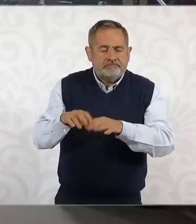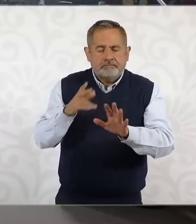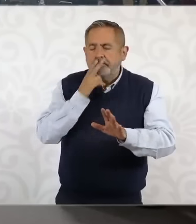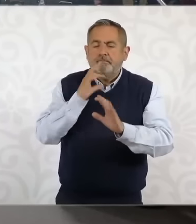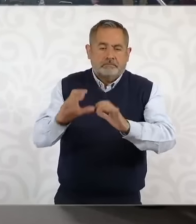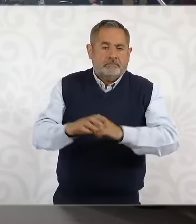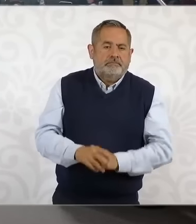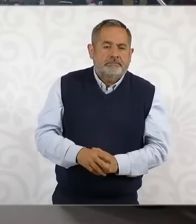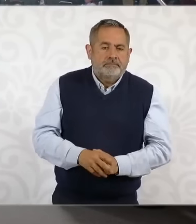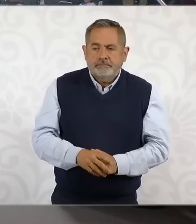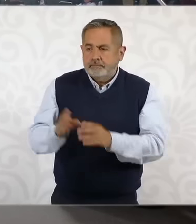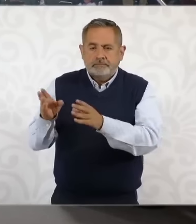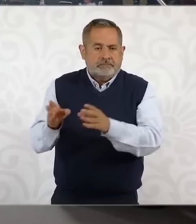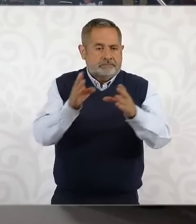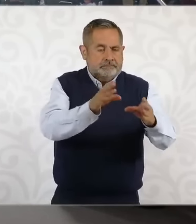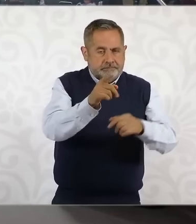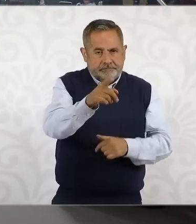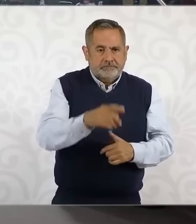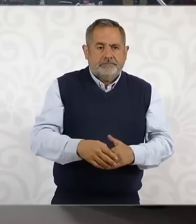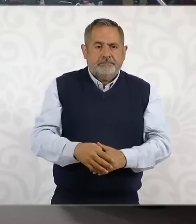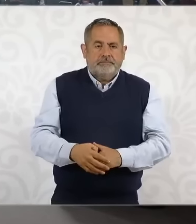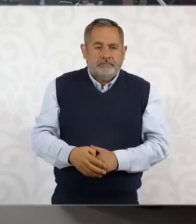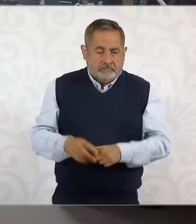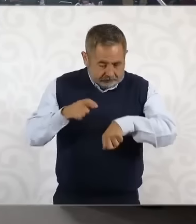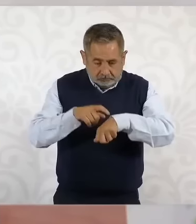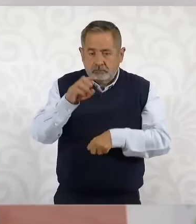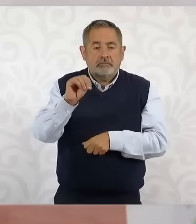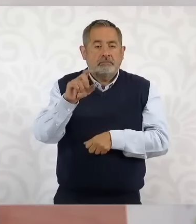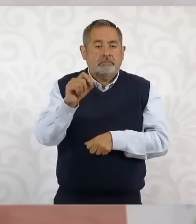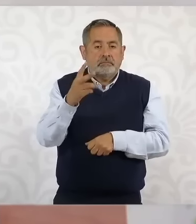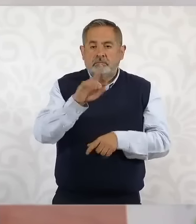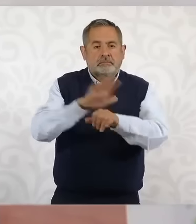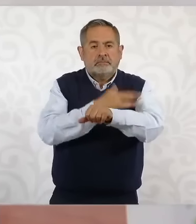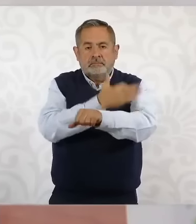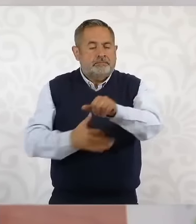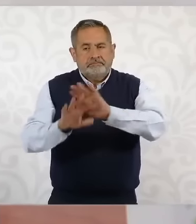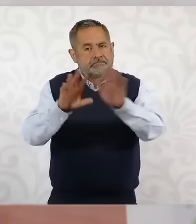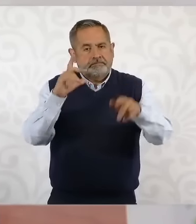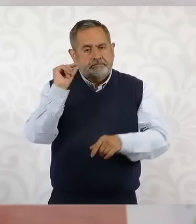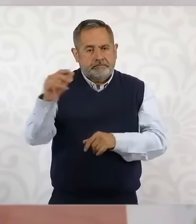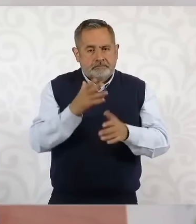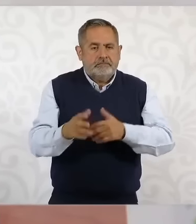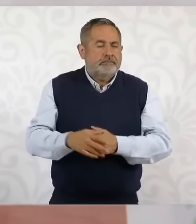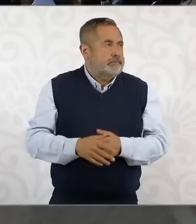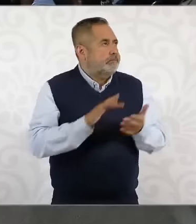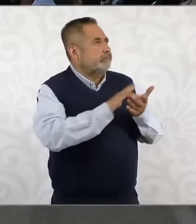Bueno, vamos de este lado. Ah, ya son 9:23, ya es retarde. Vámonos. Gracias, presidenta. Buenos